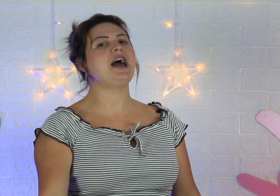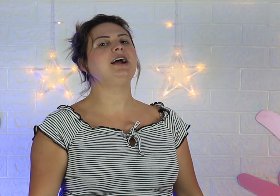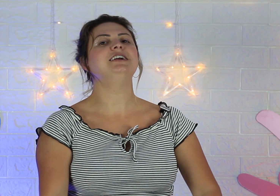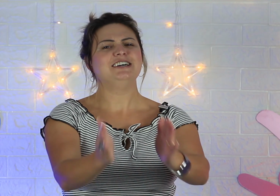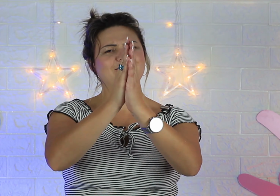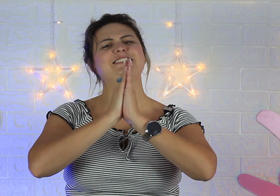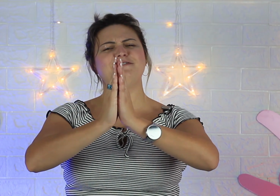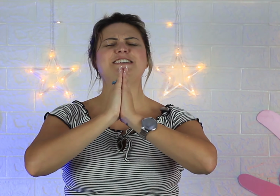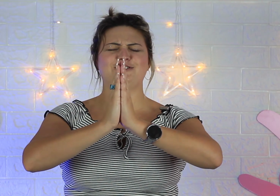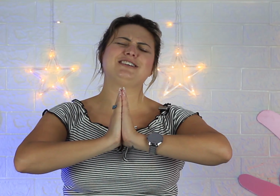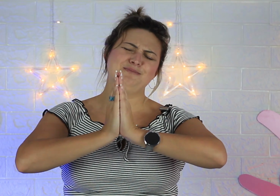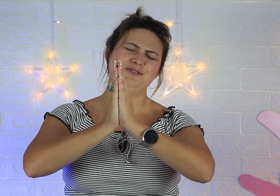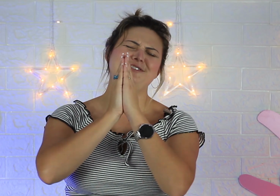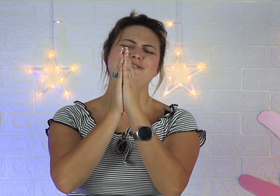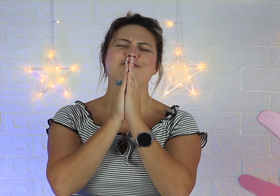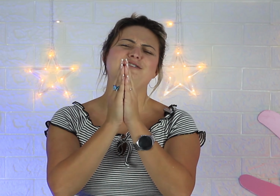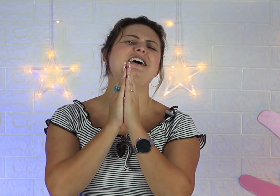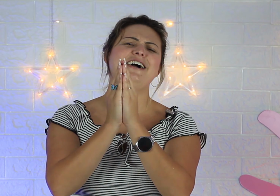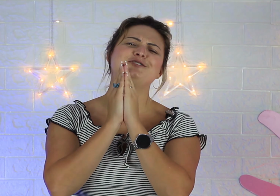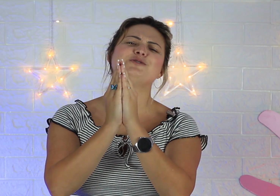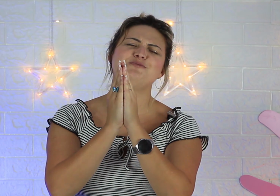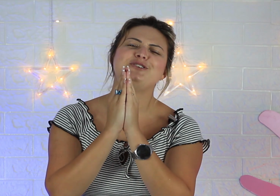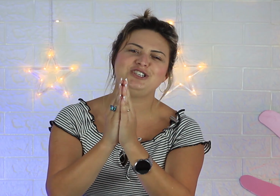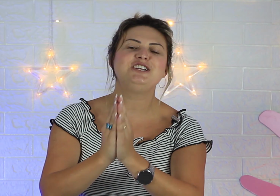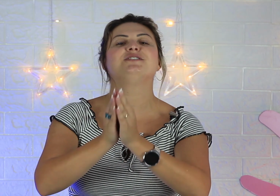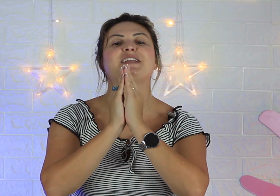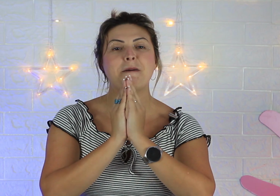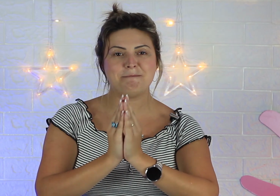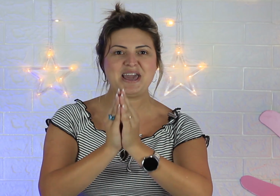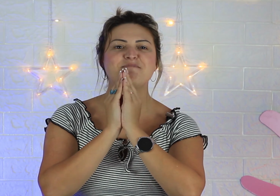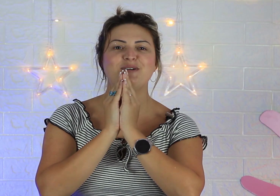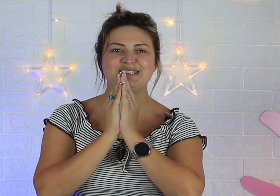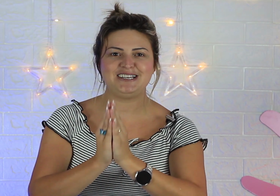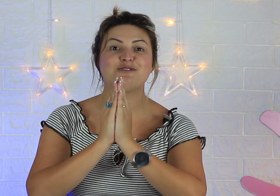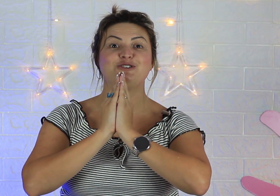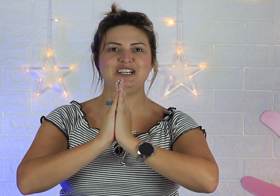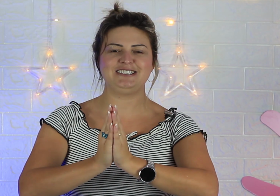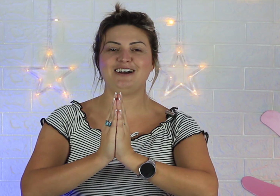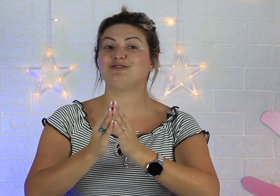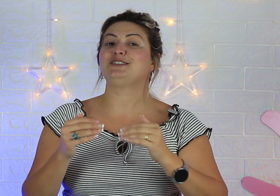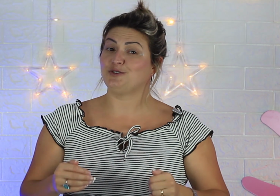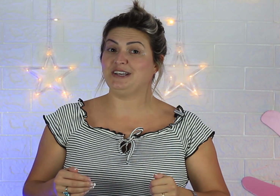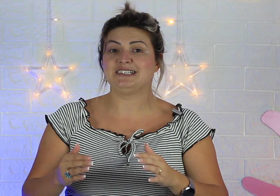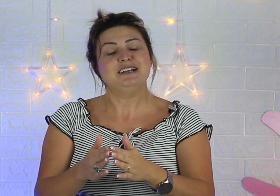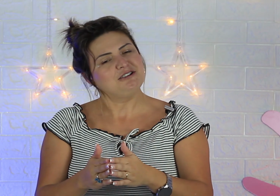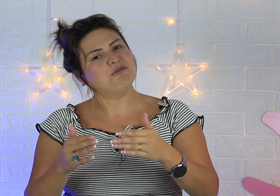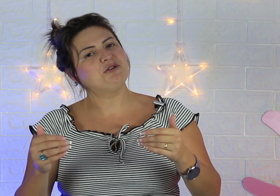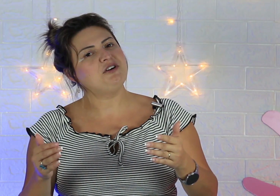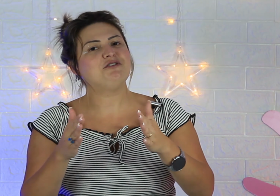implorar você faz isso daqui por favor vai estou te pedindo também pode ser utilizar esses dois não